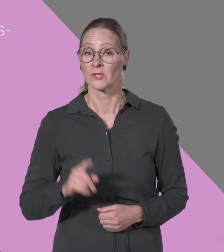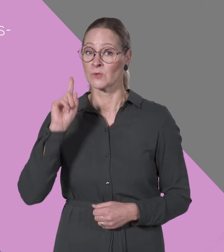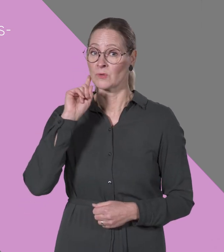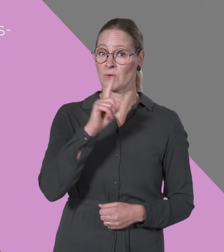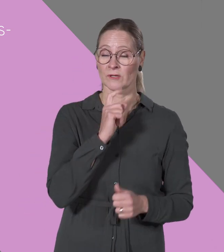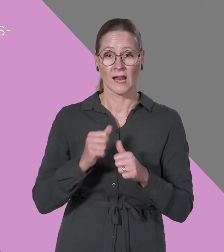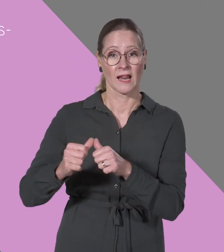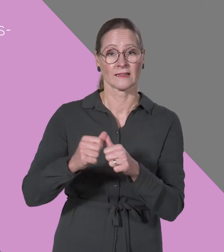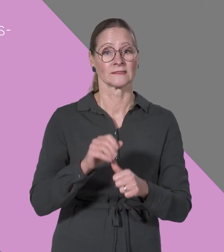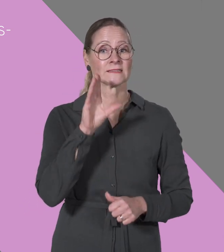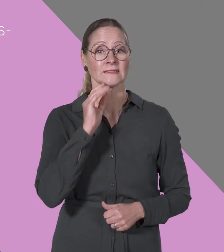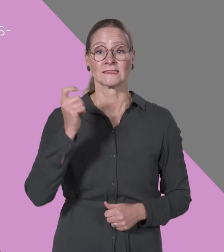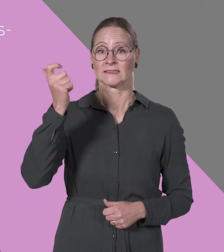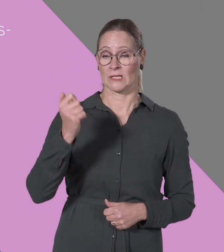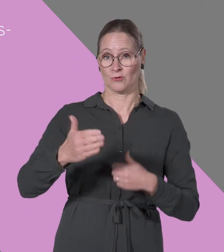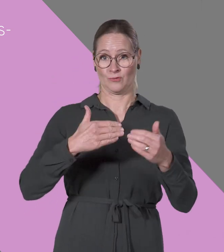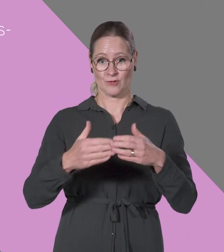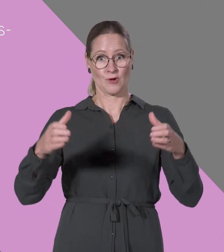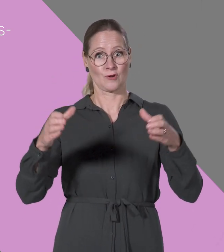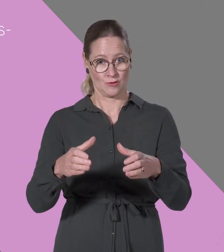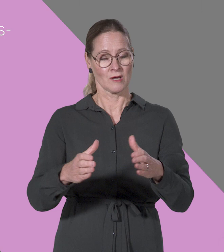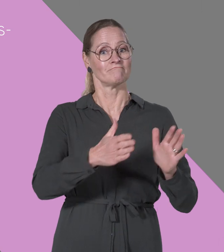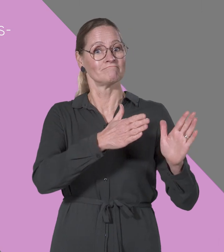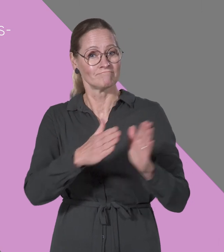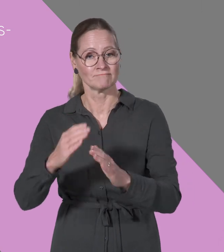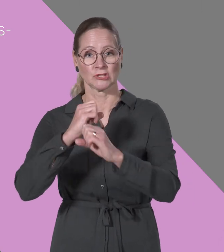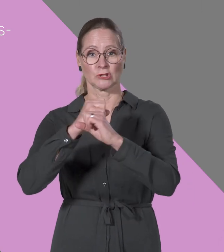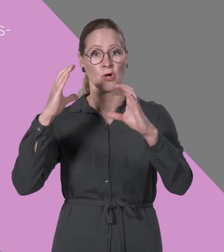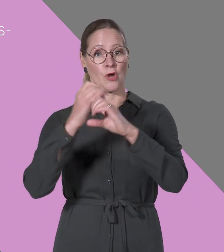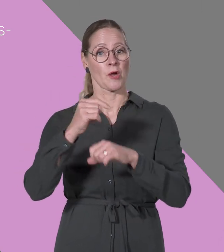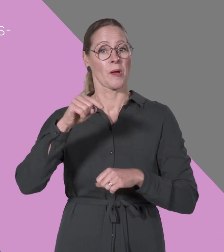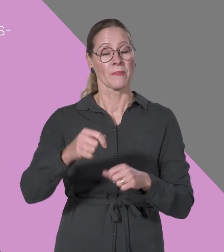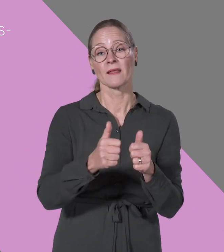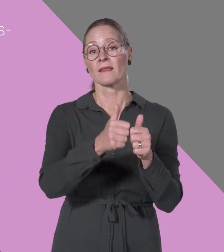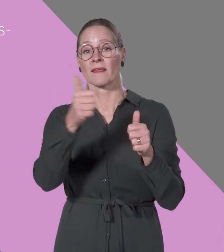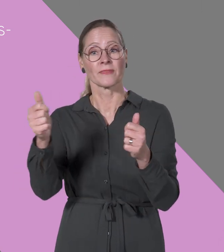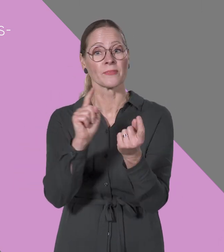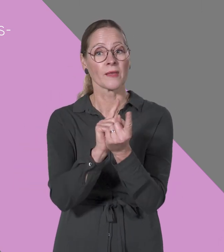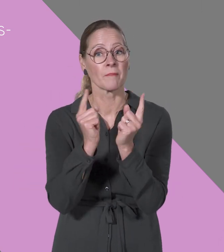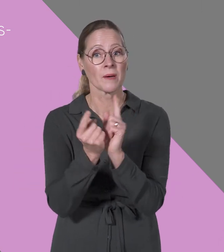Kuurojen Liiton seniorityöryhmä järjestää etätapaamisen Zoomissa -